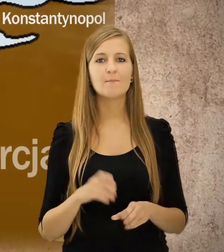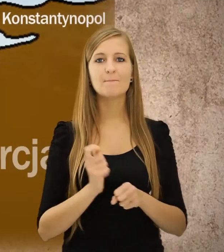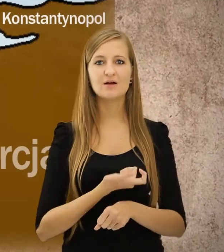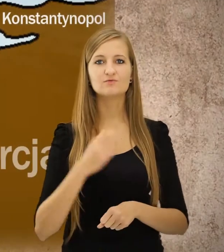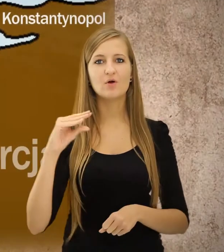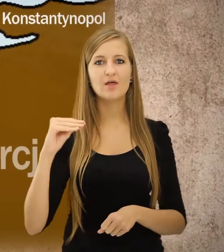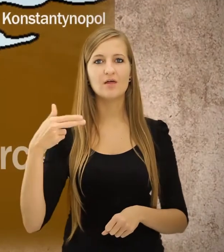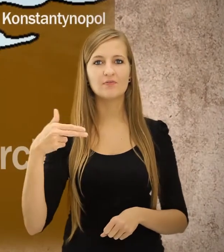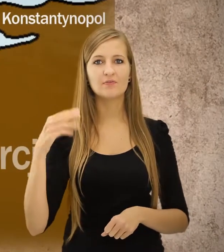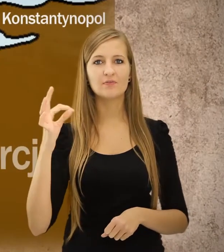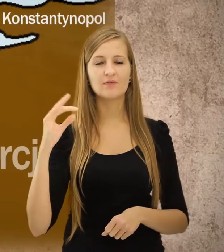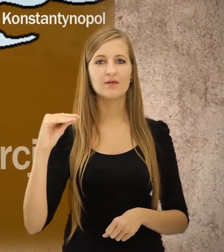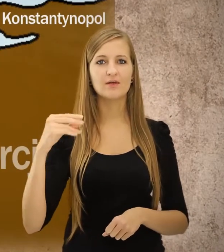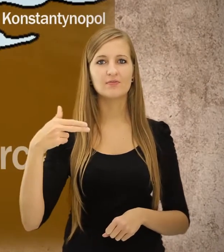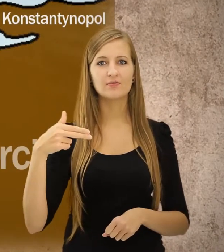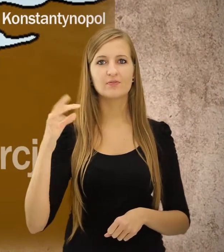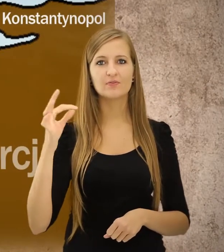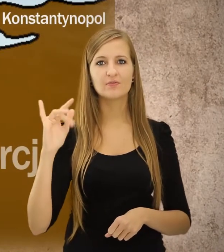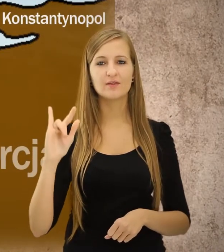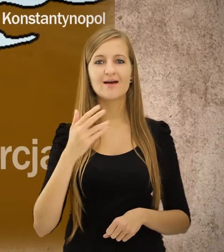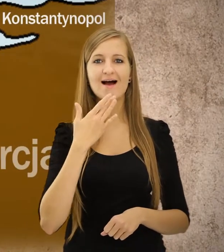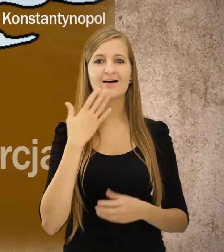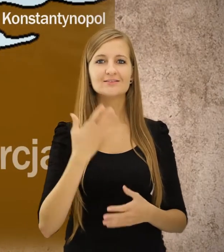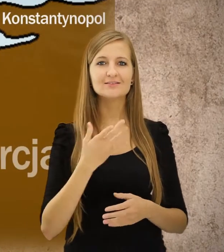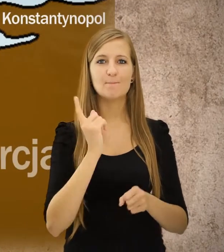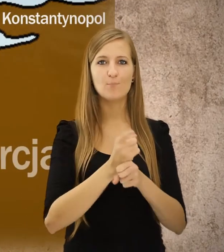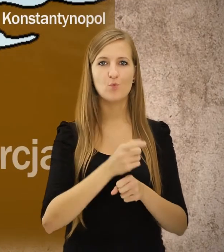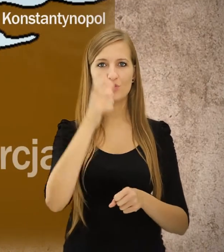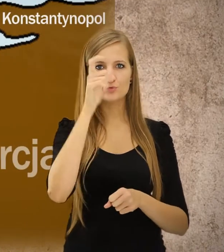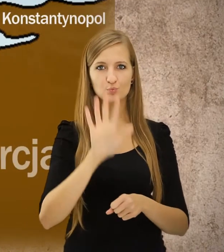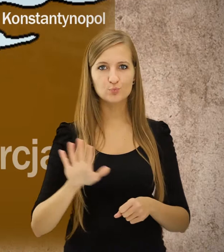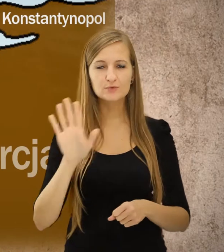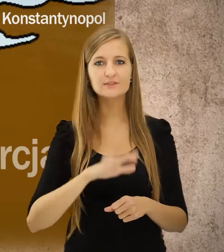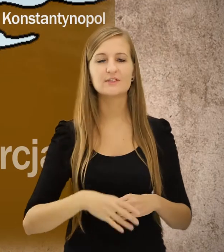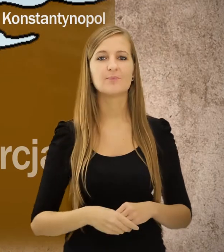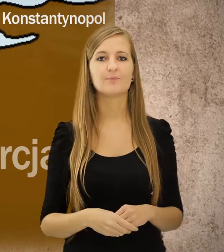Żeby wyeliminować Turcję, Państwa Ententy